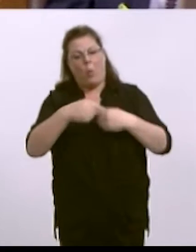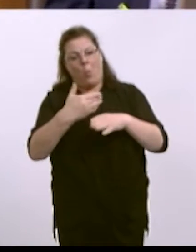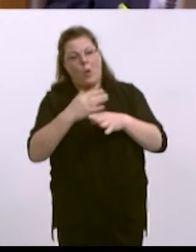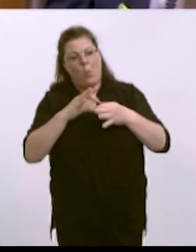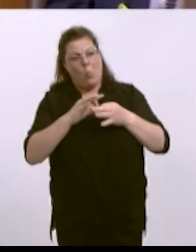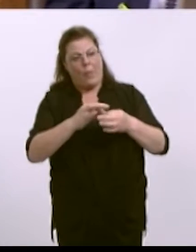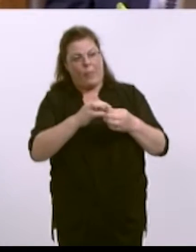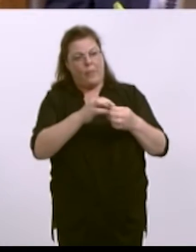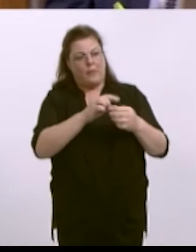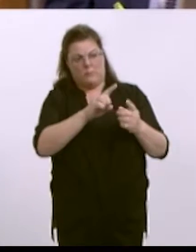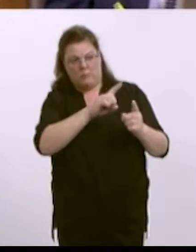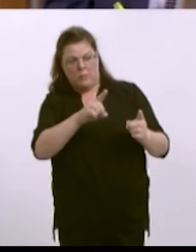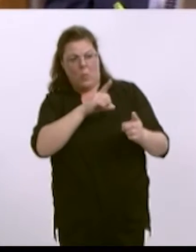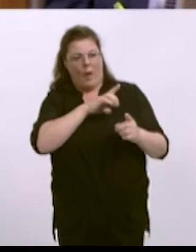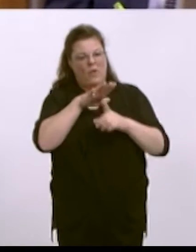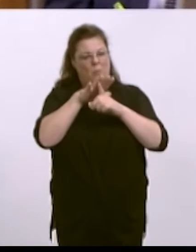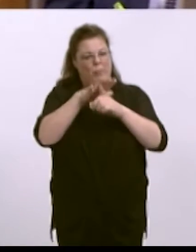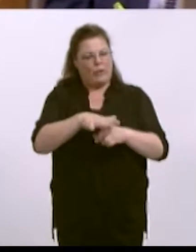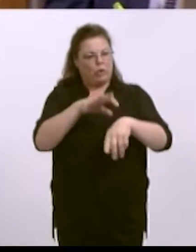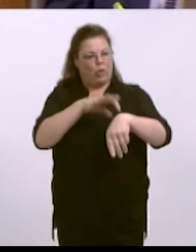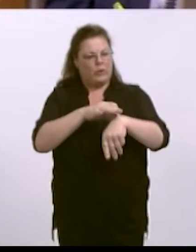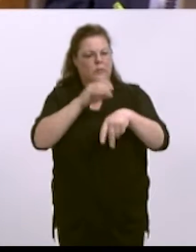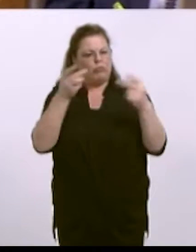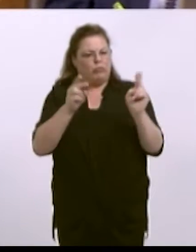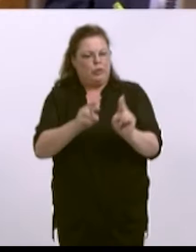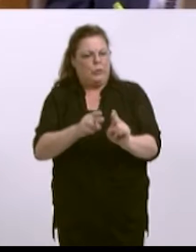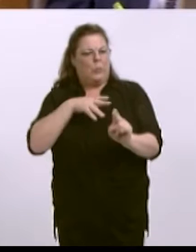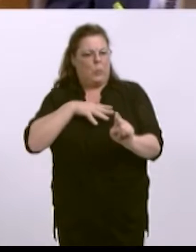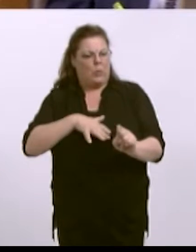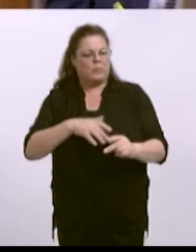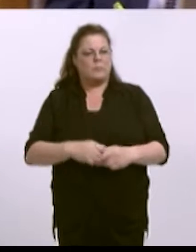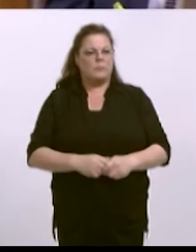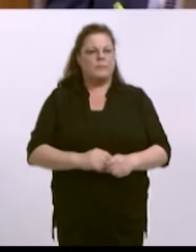sydd ar feddygon teulu. Un enghraifft ywír ëcollaborativeí yn y canolbarth sydd yn